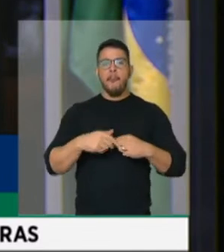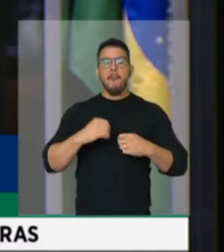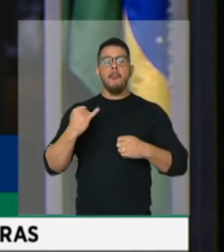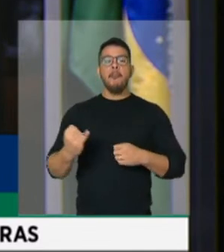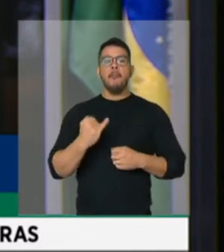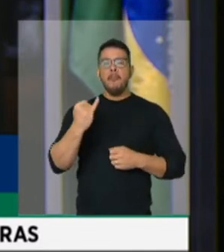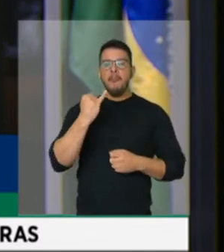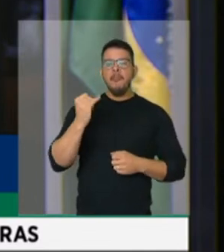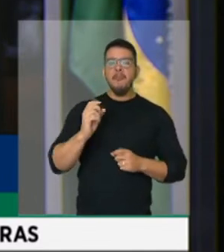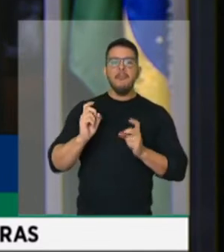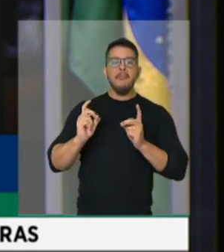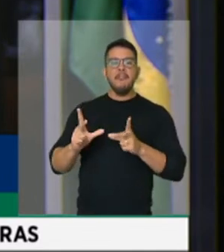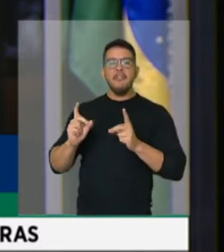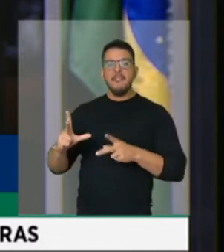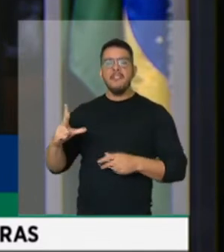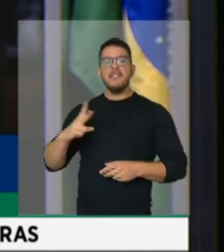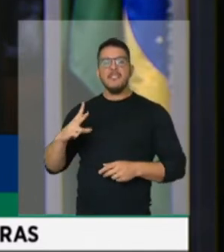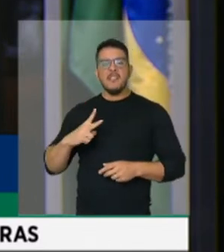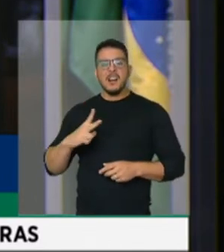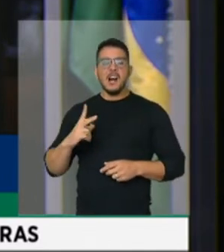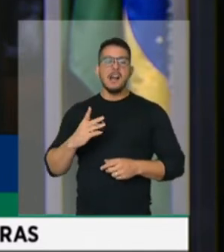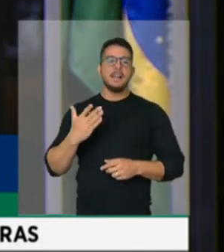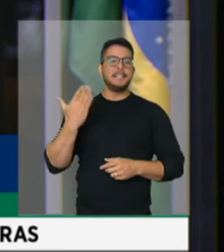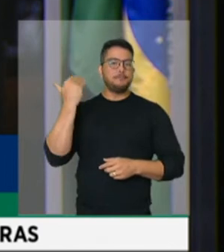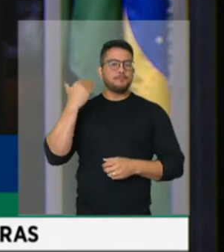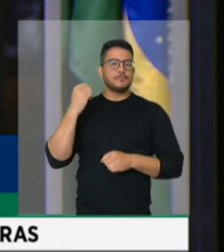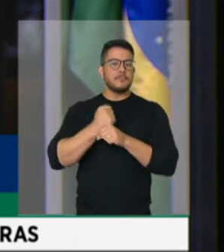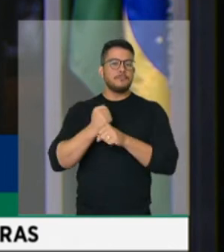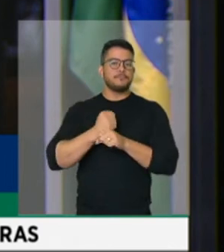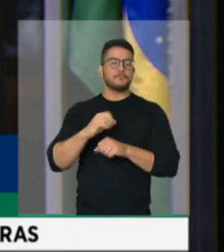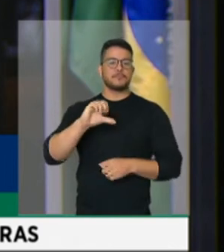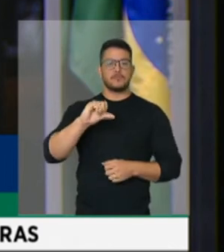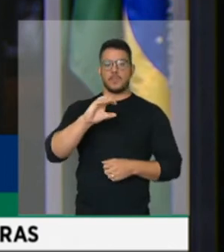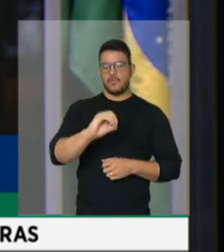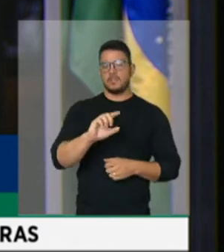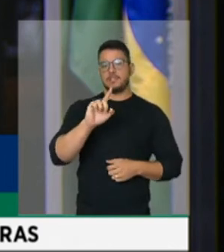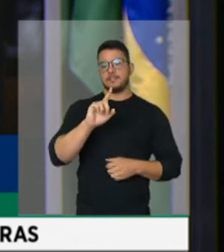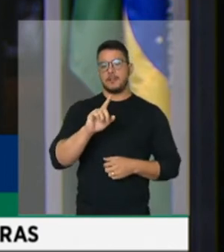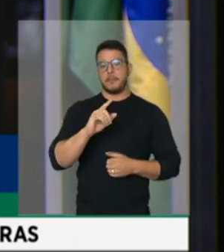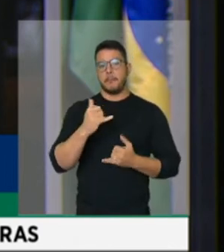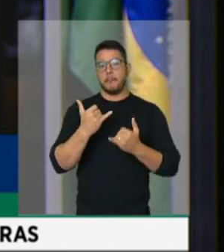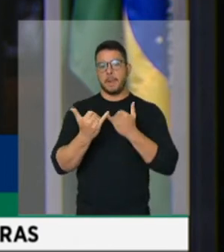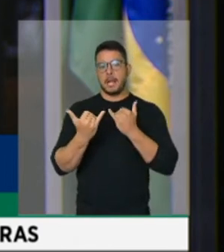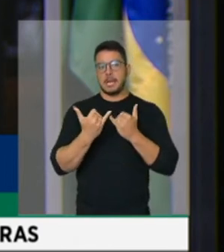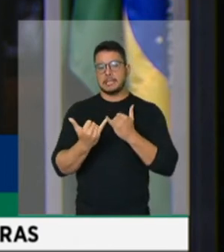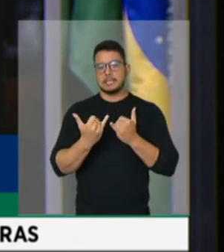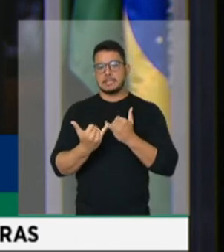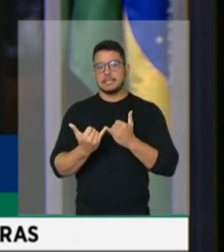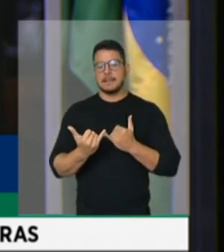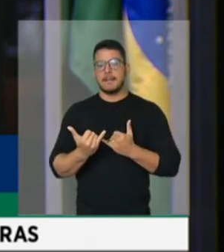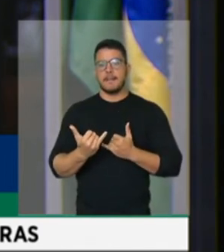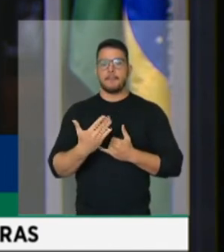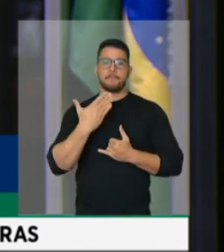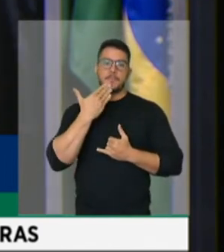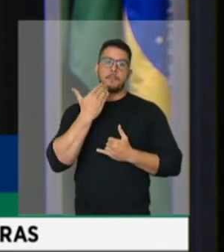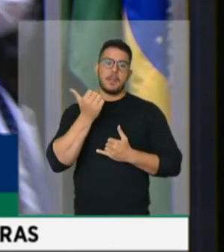VISTA ESSE HISTÓRICO HÁ ESPECIALISTAS QUE ENTENDEM QUE O MODELO DE CAPITALIZAÇÃO PROPOSTO NA MEDIDA PROVISÓRIA NÃO SERIA O IDEAL. NESSA PERSPECTIVA O MODELO DE